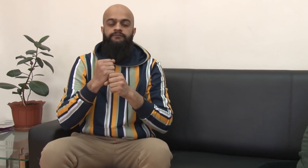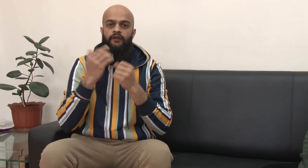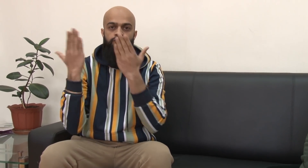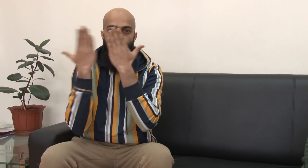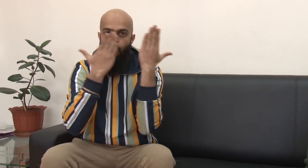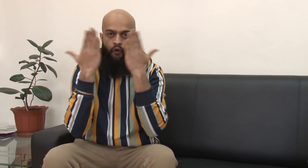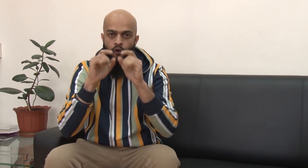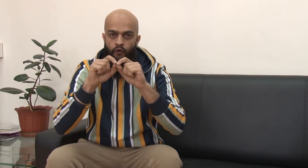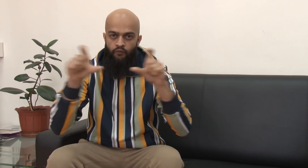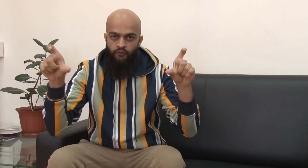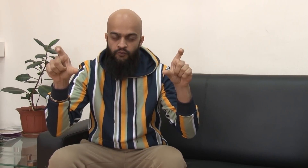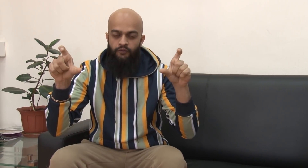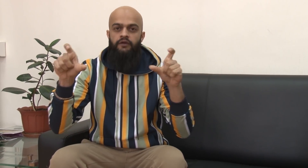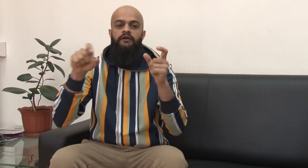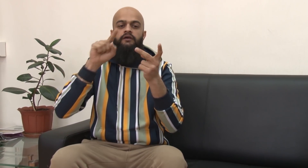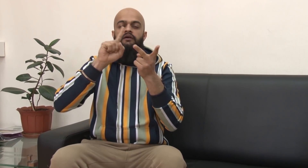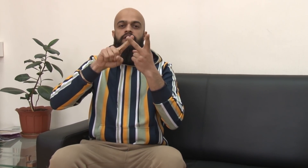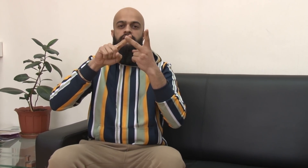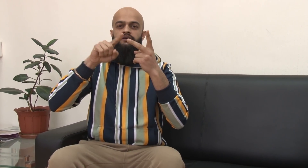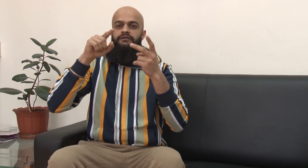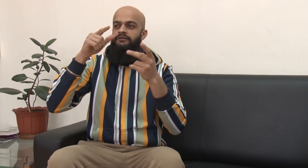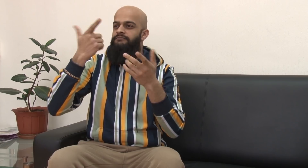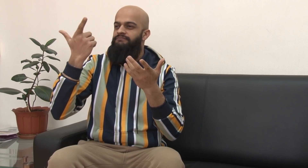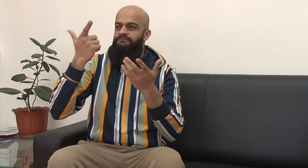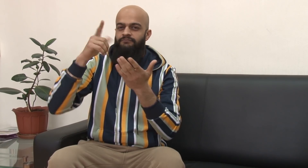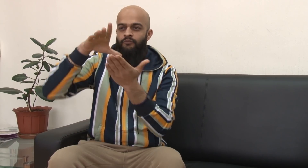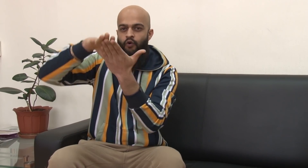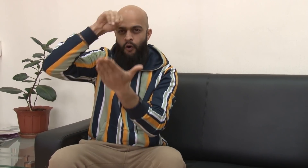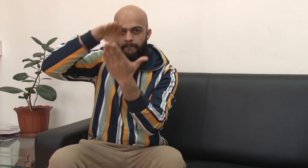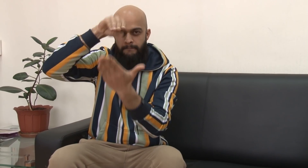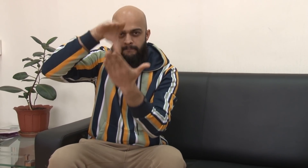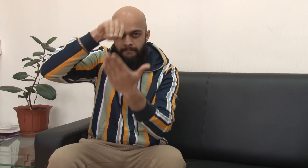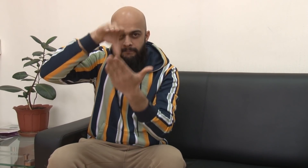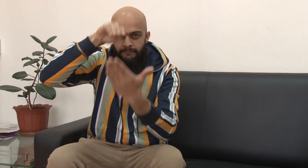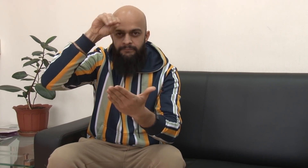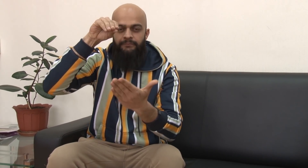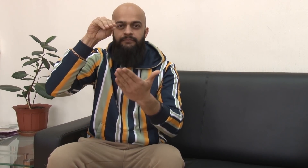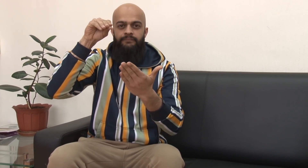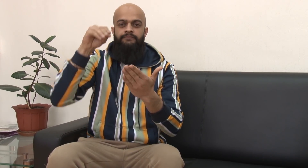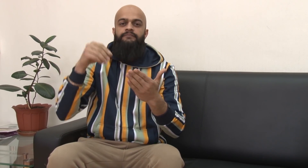Учился в специальной школе.